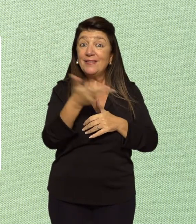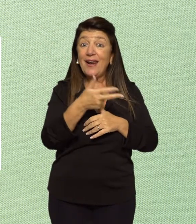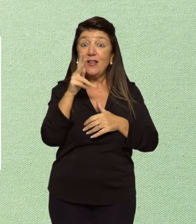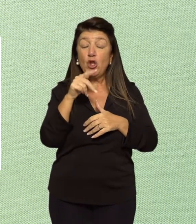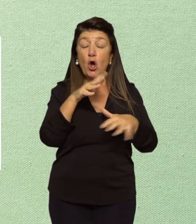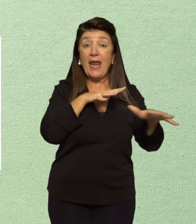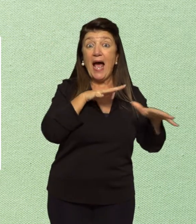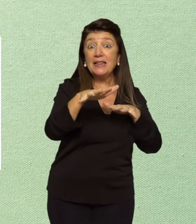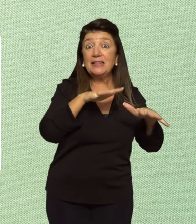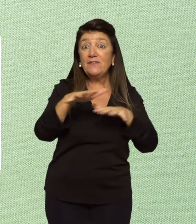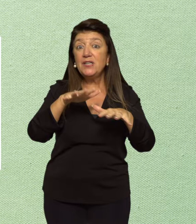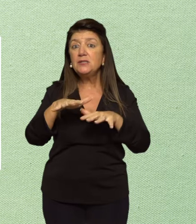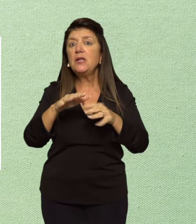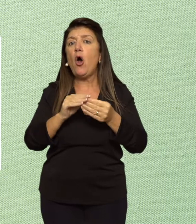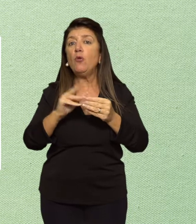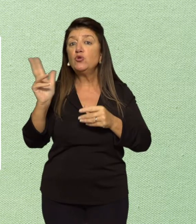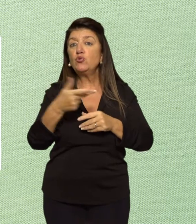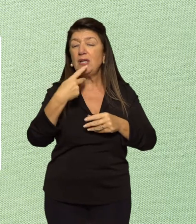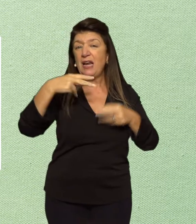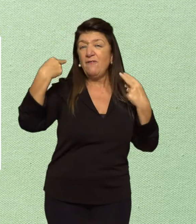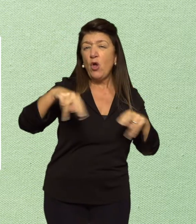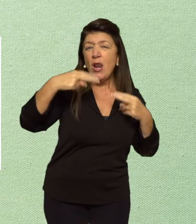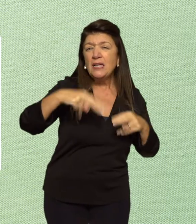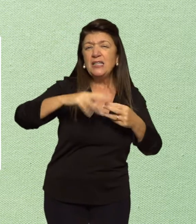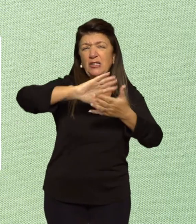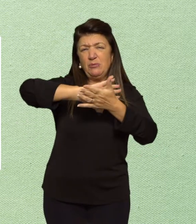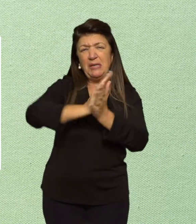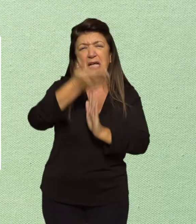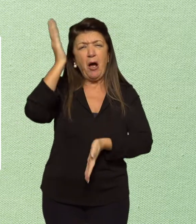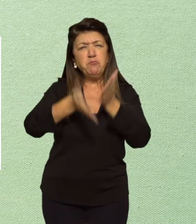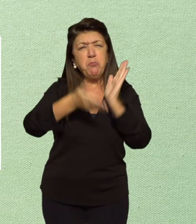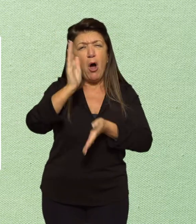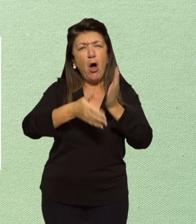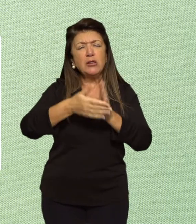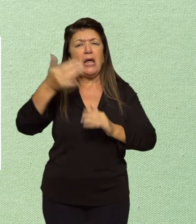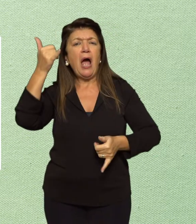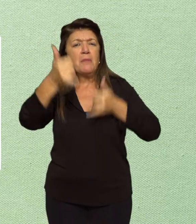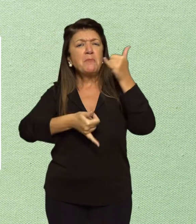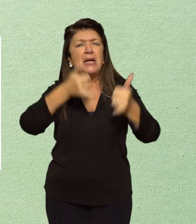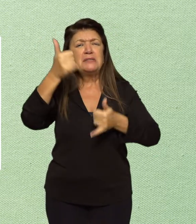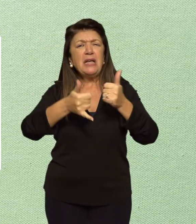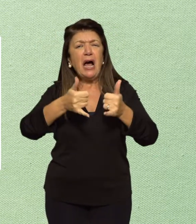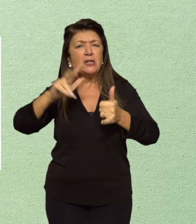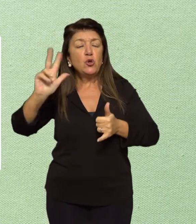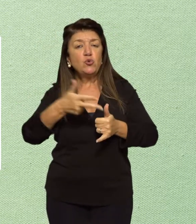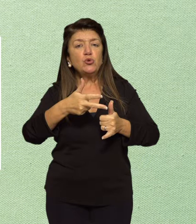vengono stuprate, massacrate e uccise e poi lanciate con la loro auto. I loro corpi vengono fatti cadere da